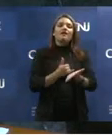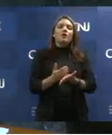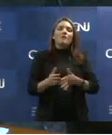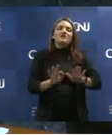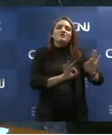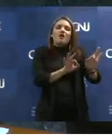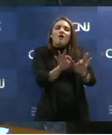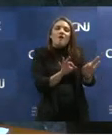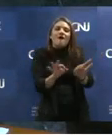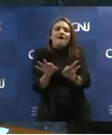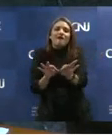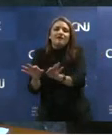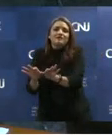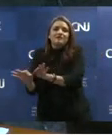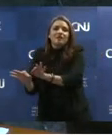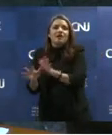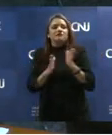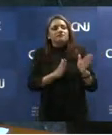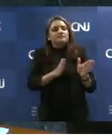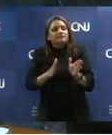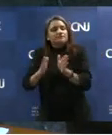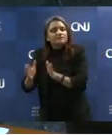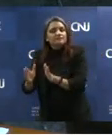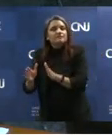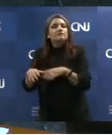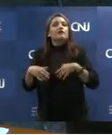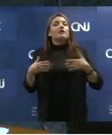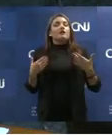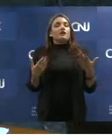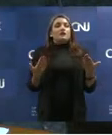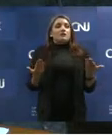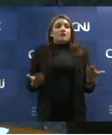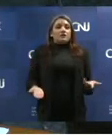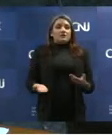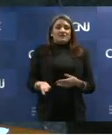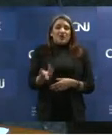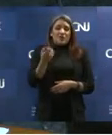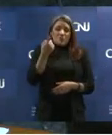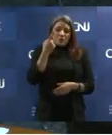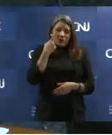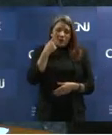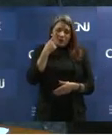O que eu vejo apenas com olhos diversos, sem ignorar toda a realidade.